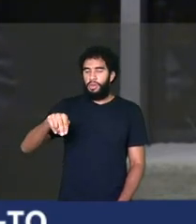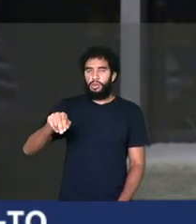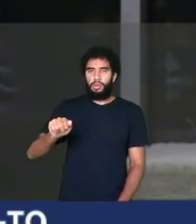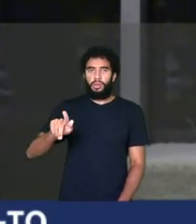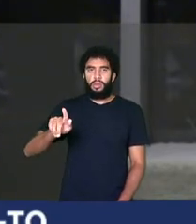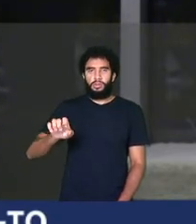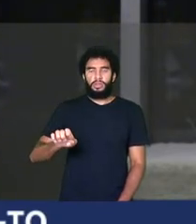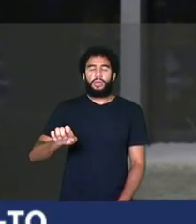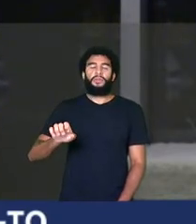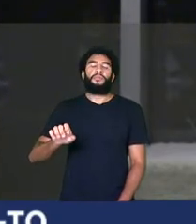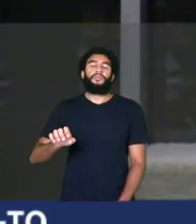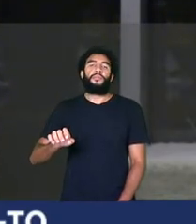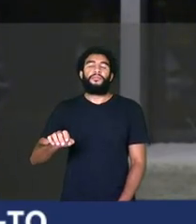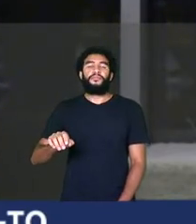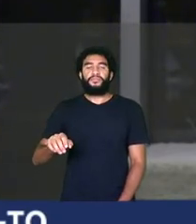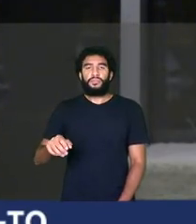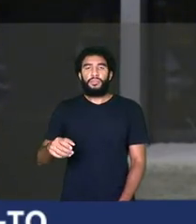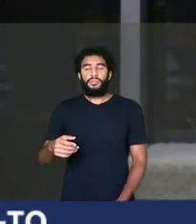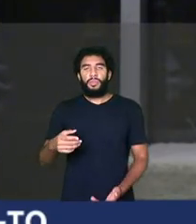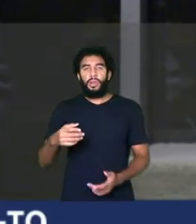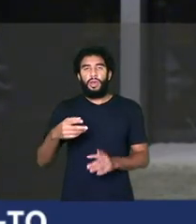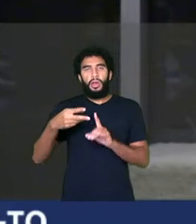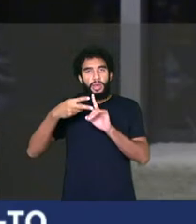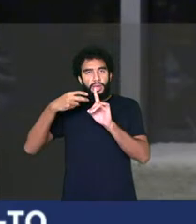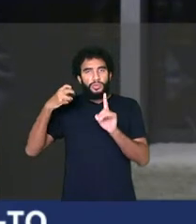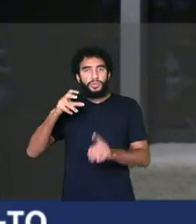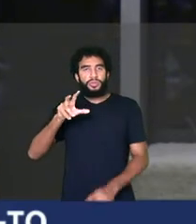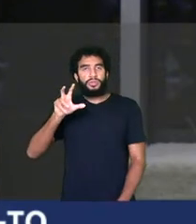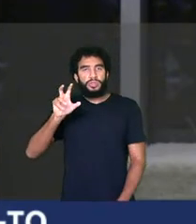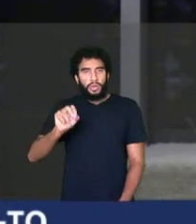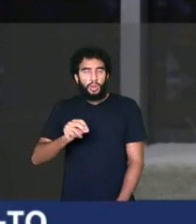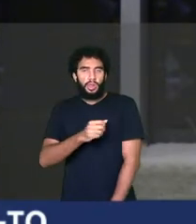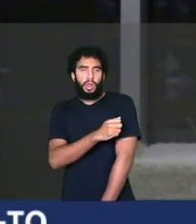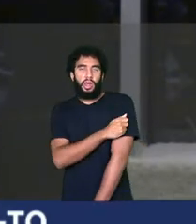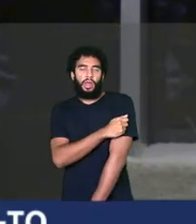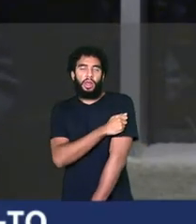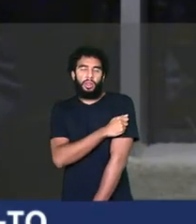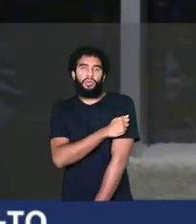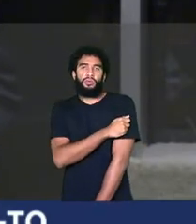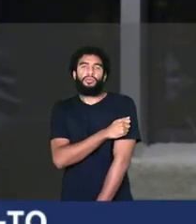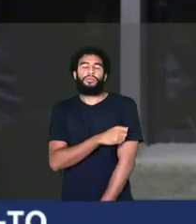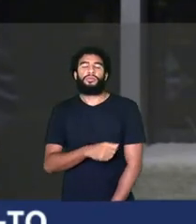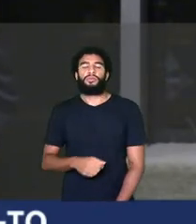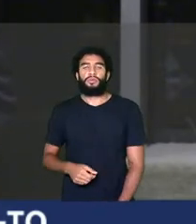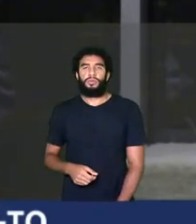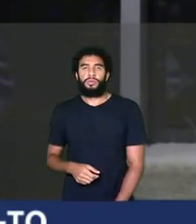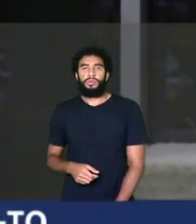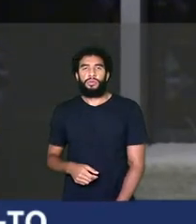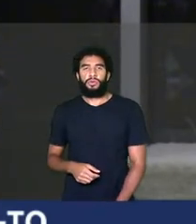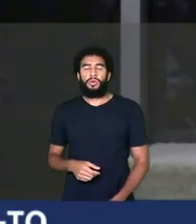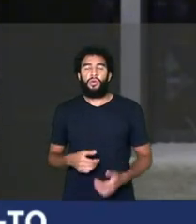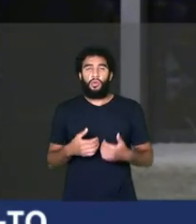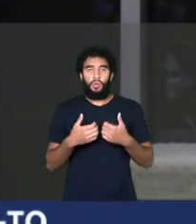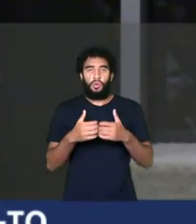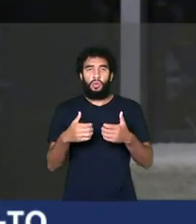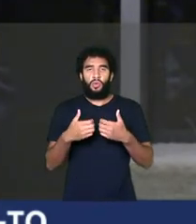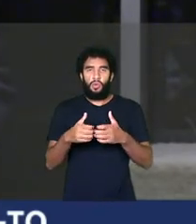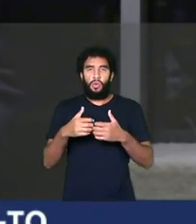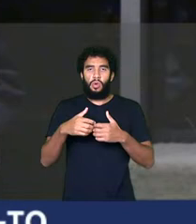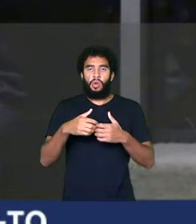PRESIDENTE, LÁ NA ALDEIA A APPINAJE, OS ÍNDIOS, OS ALUNOS DE 50 ALUNOS INDÍGENAS DE OITO ALDEIAS, O ÔNIBUS